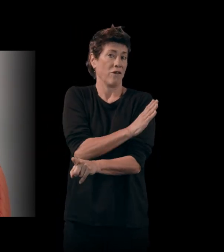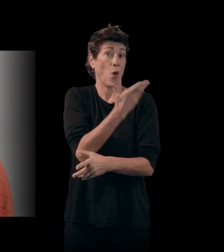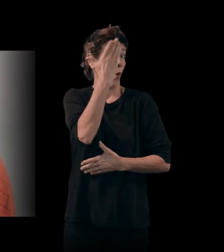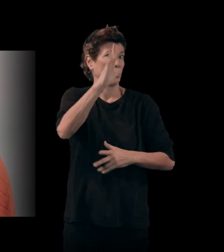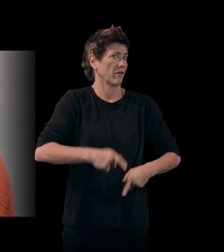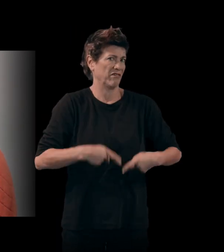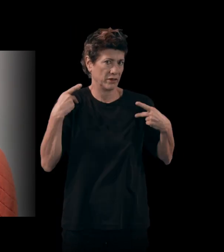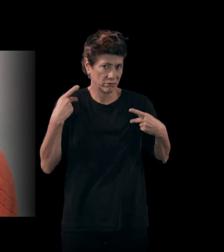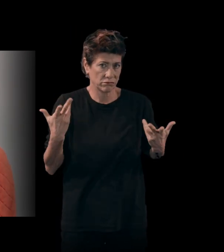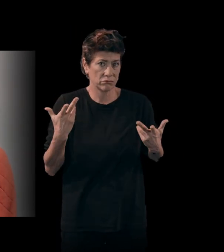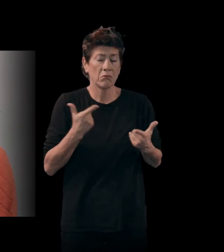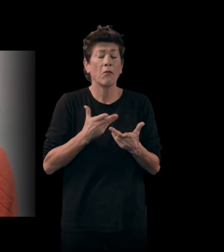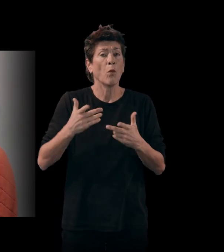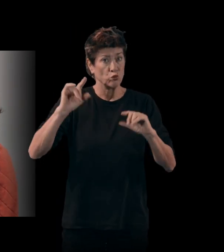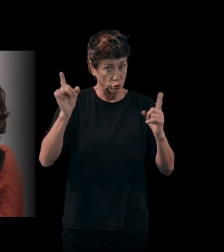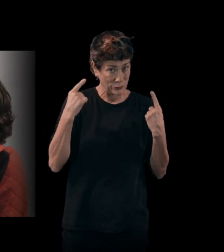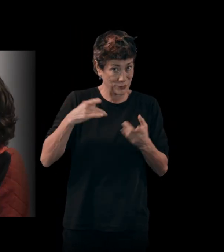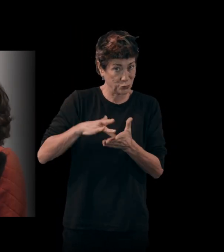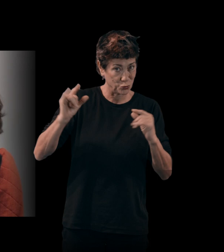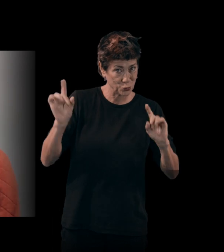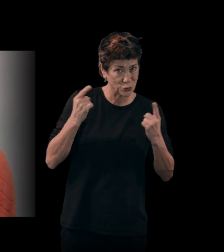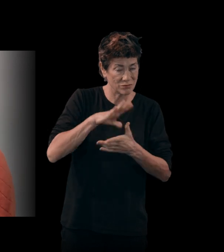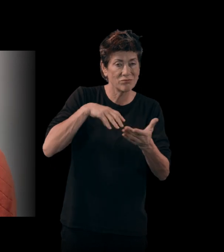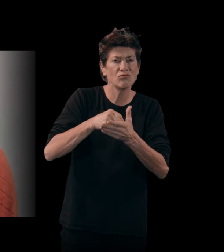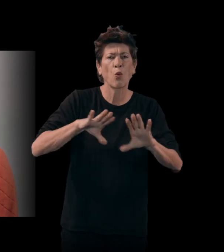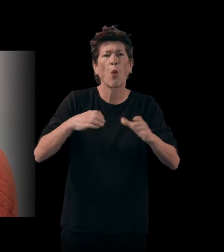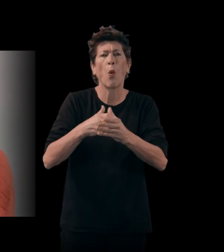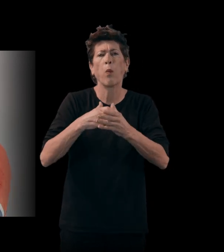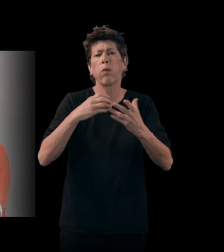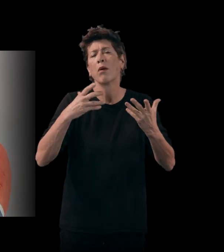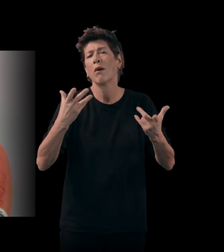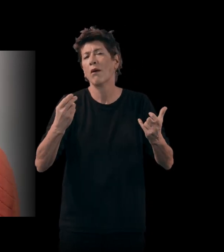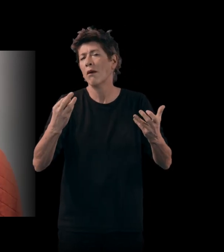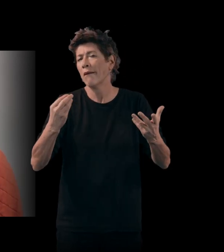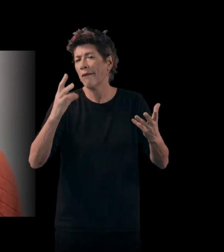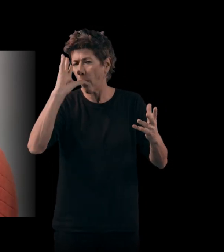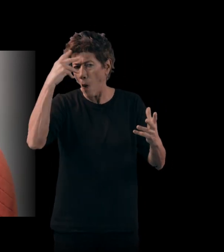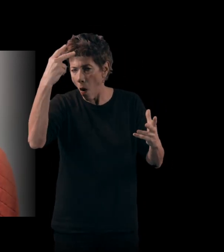J’ai eu une carrière musicale. J’étais dans un groupe de rock.